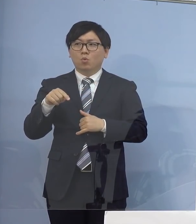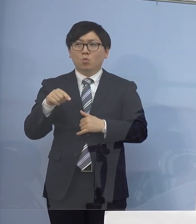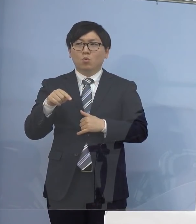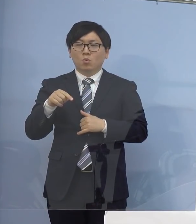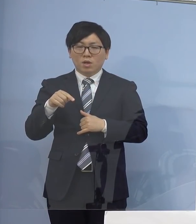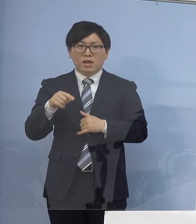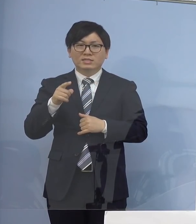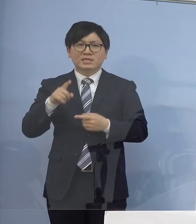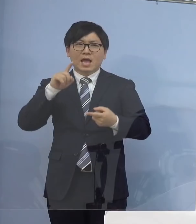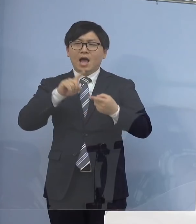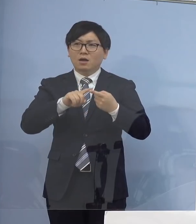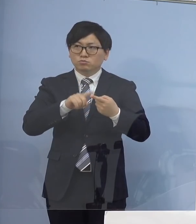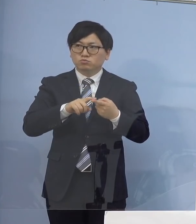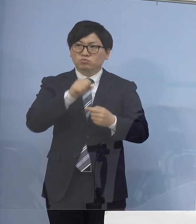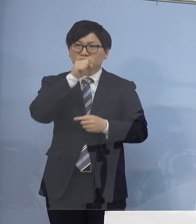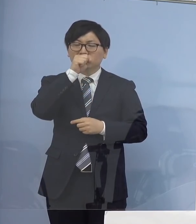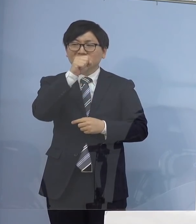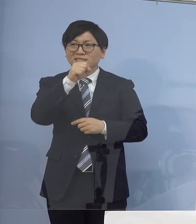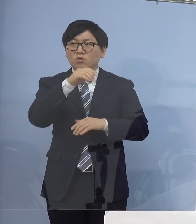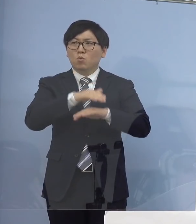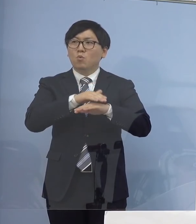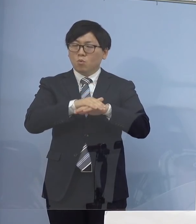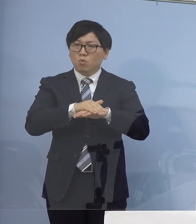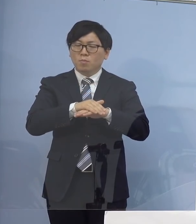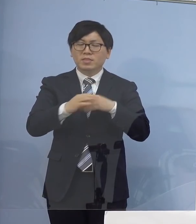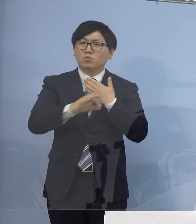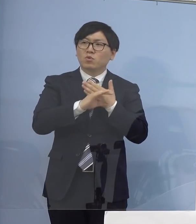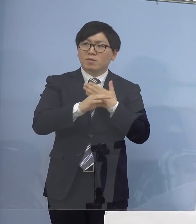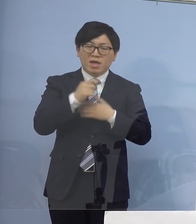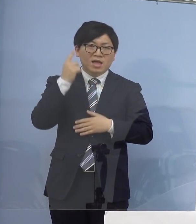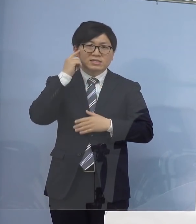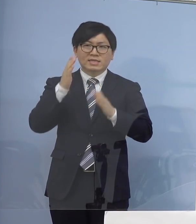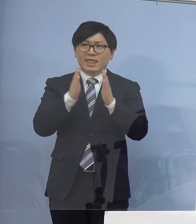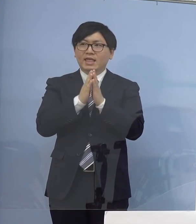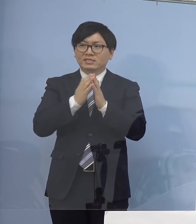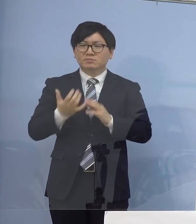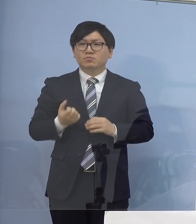例えば精神疾患をお持ちの方であれば それに合う形の